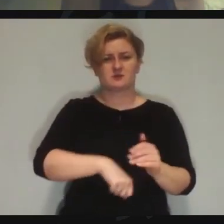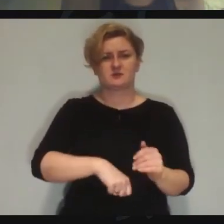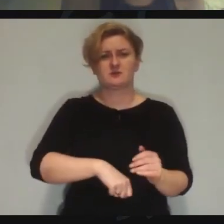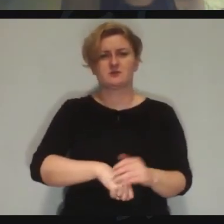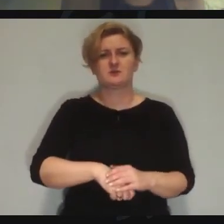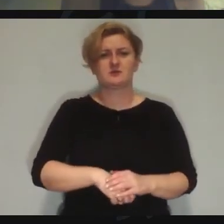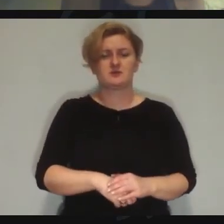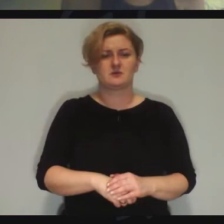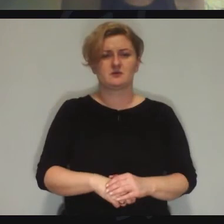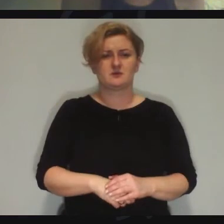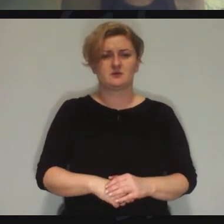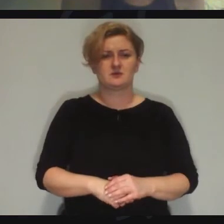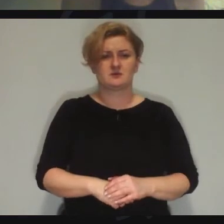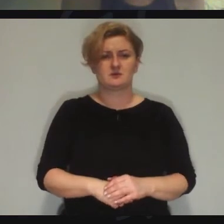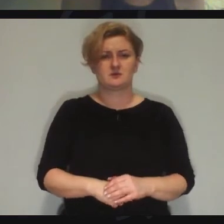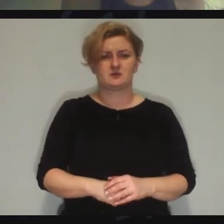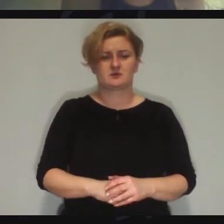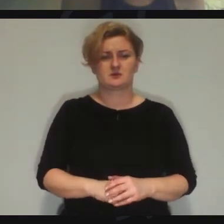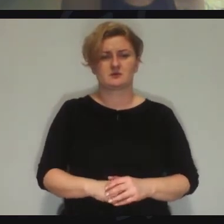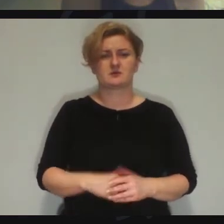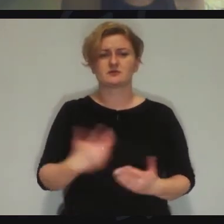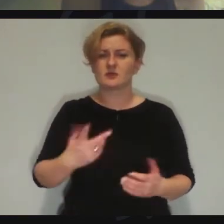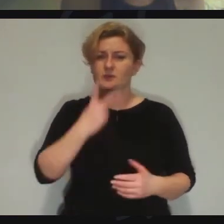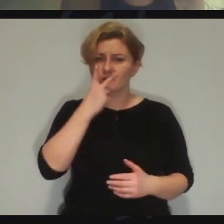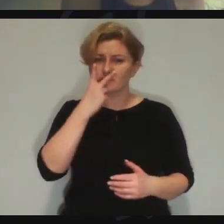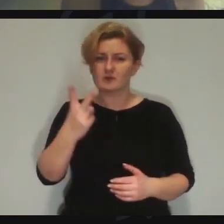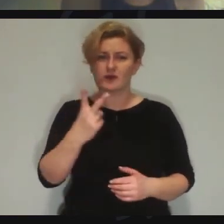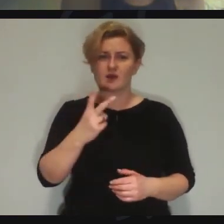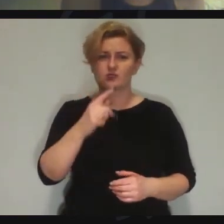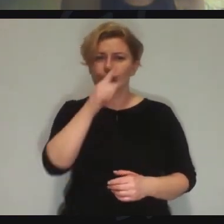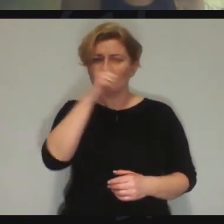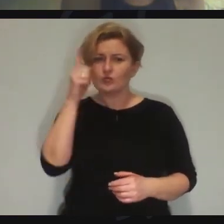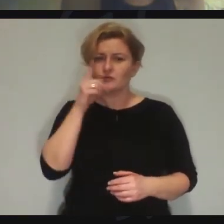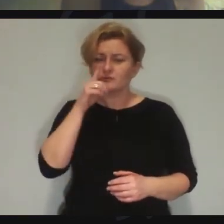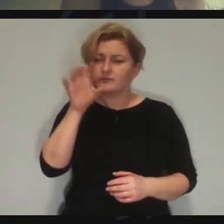ale najpierw trzeba to zobaczyć i zainspirować się innymi.